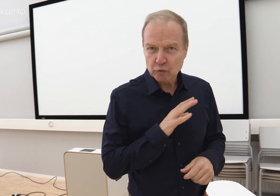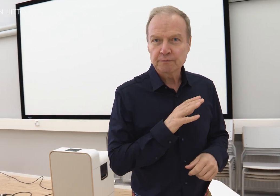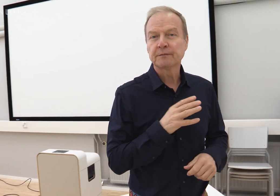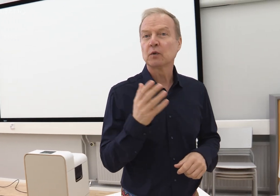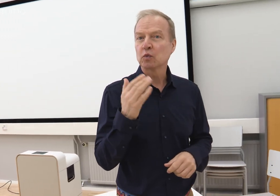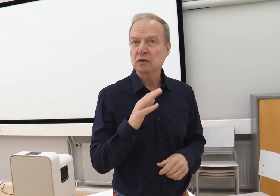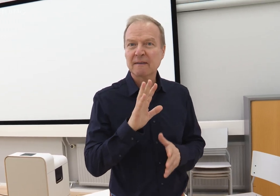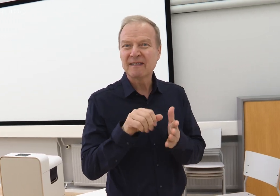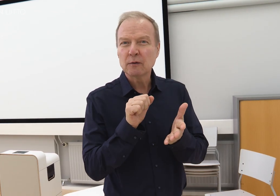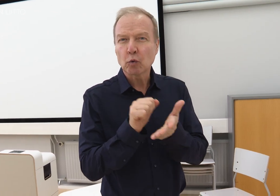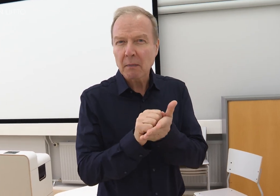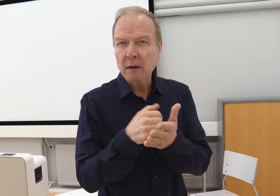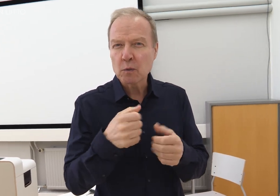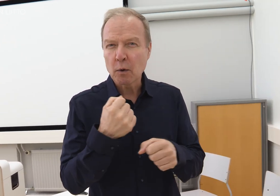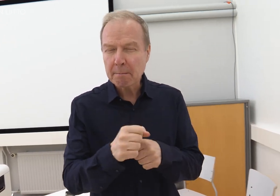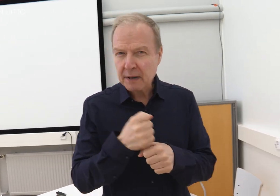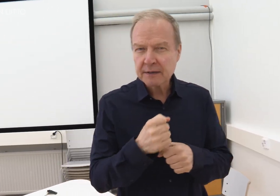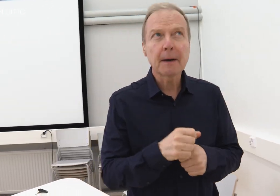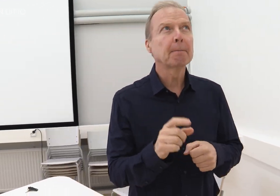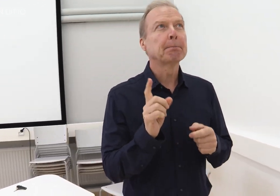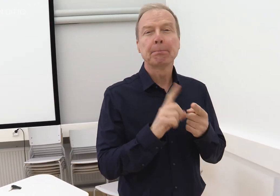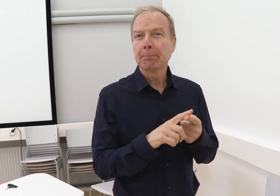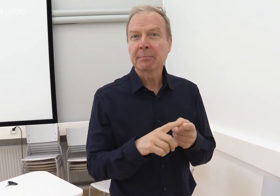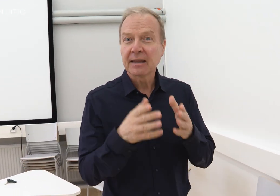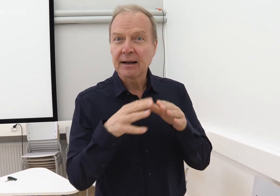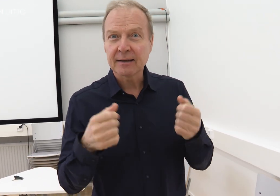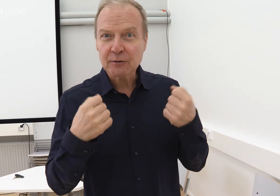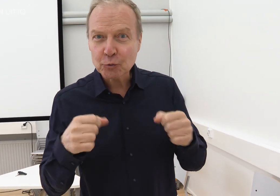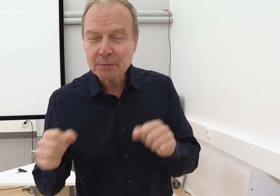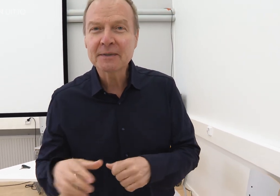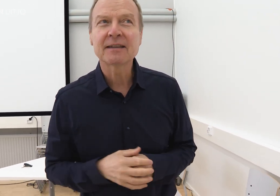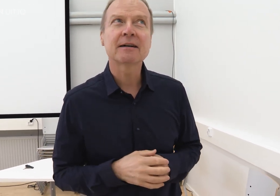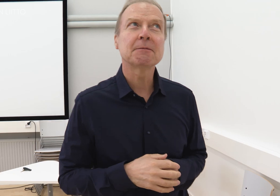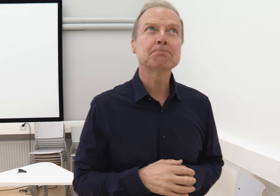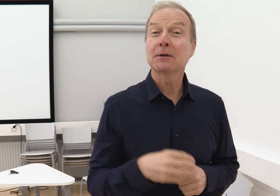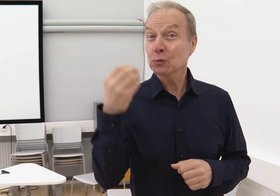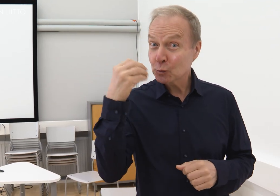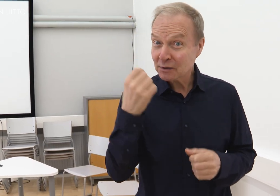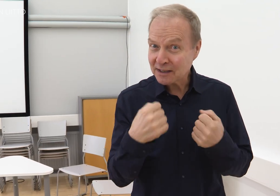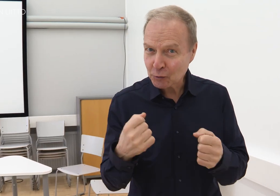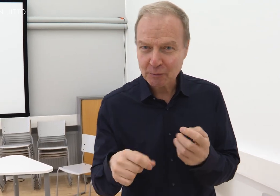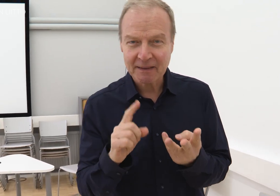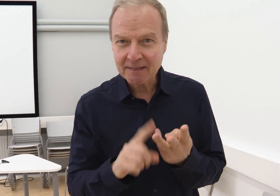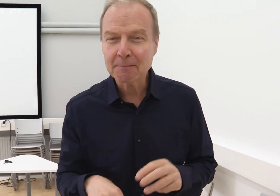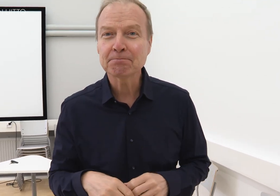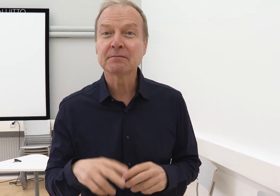Tulossa on viittomatyöpajoja, leiri- ja kurssitoimintaa.